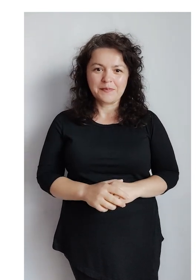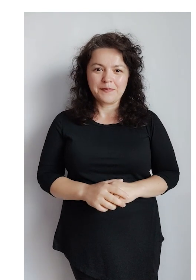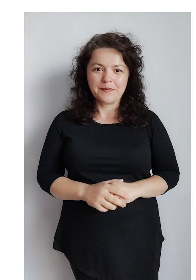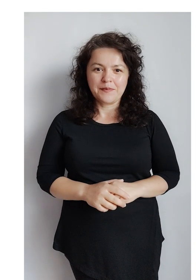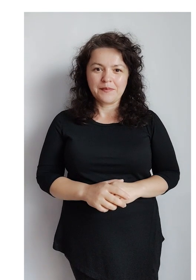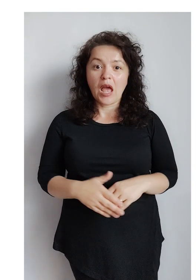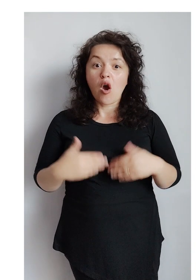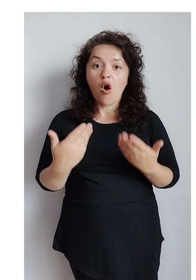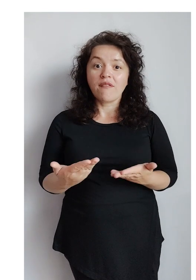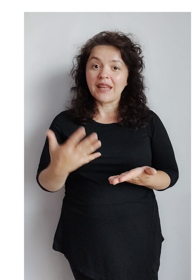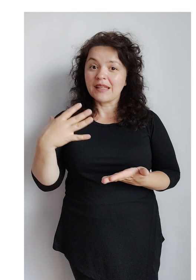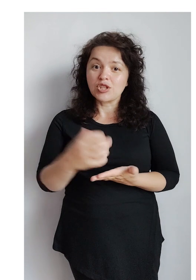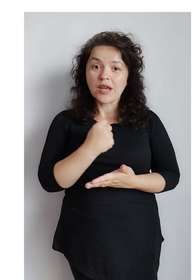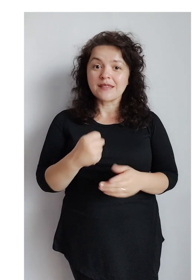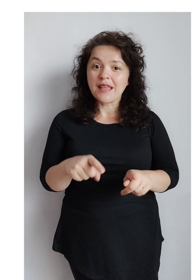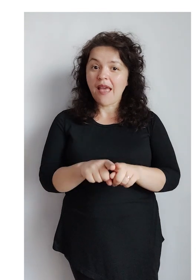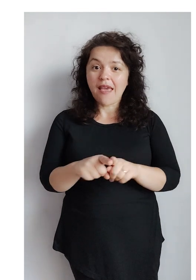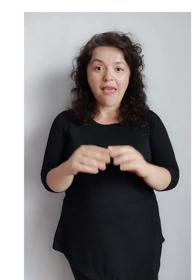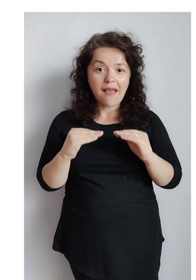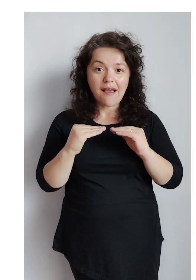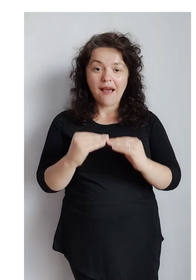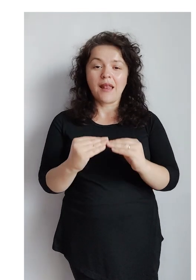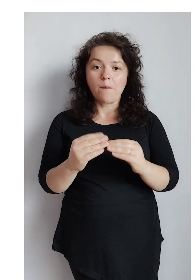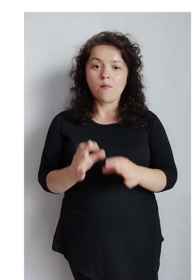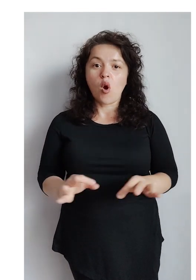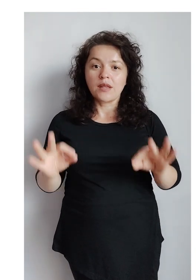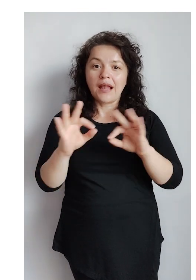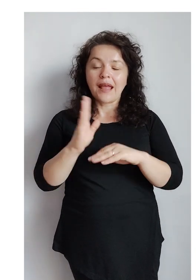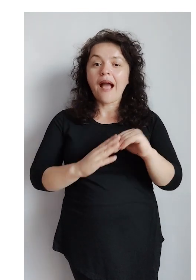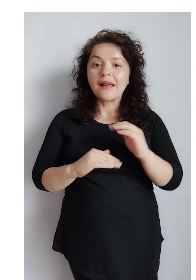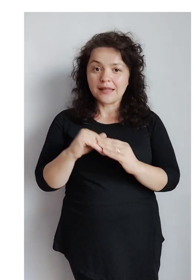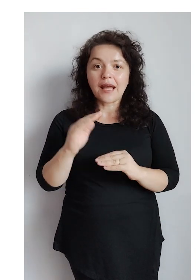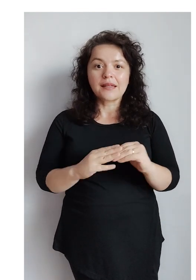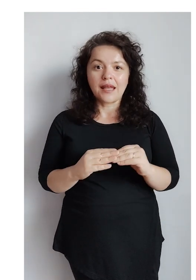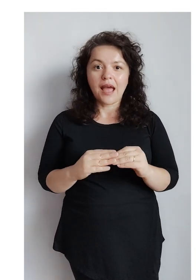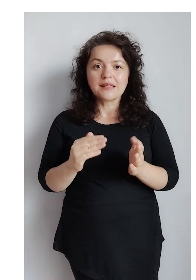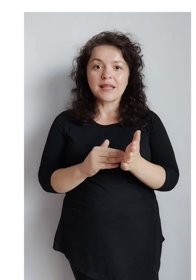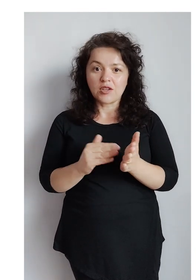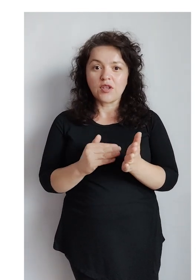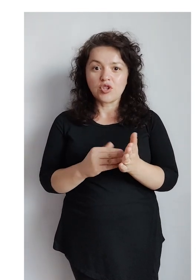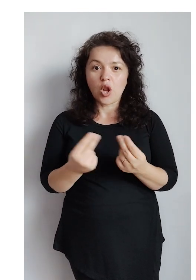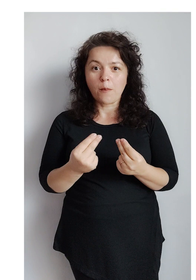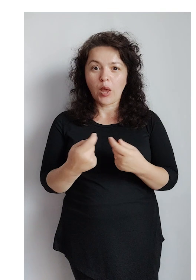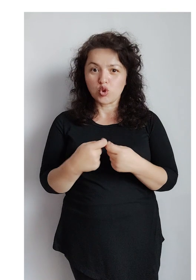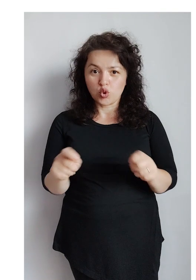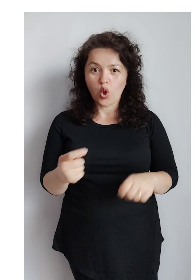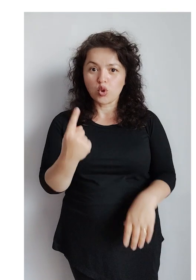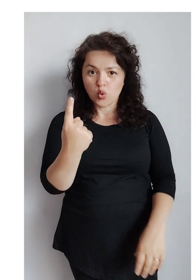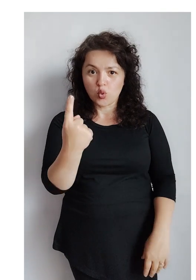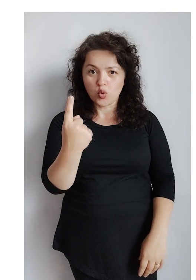Oferirea de șanse egale și același model de calitate a servicilor pentru toți unu